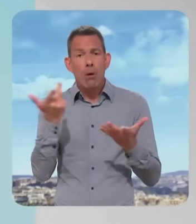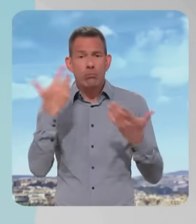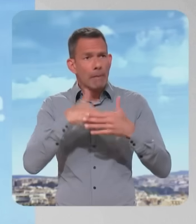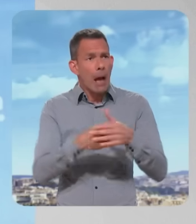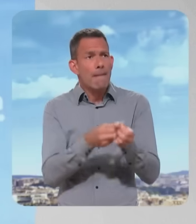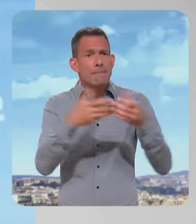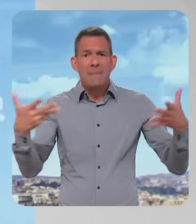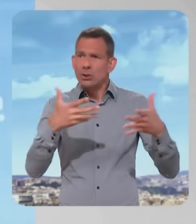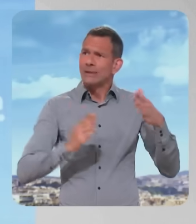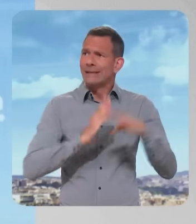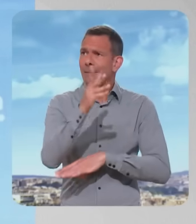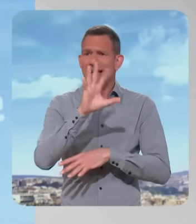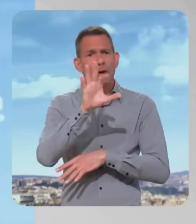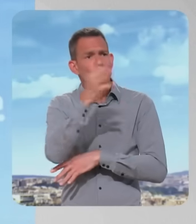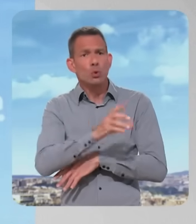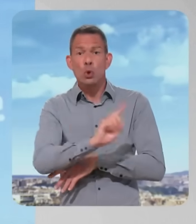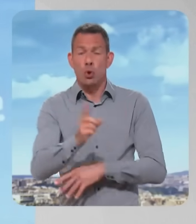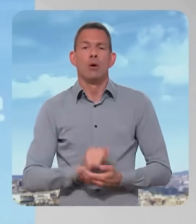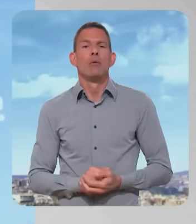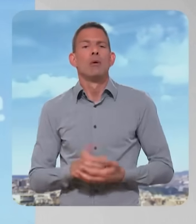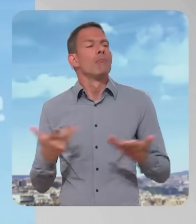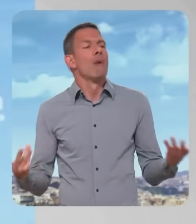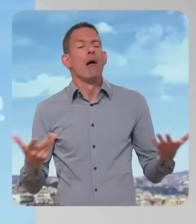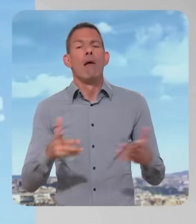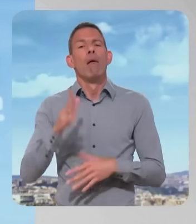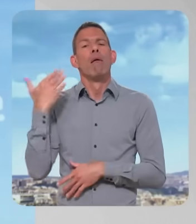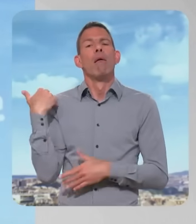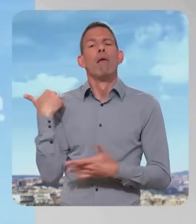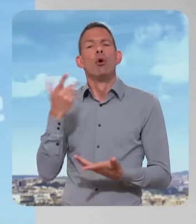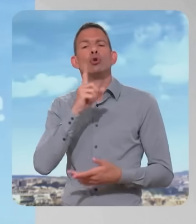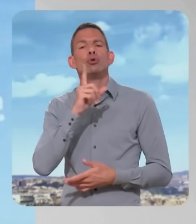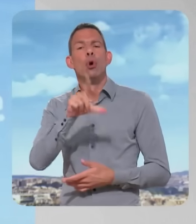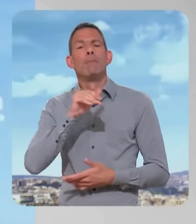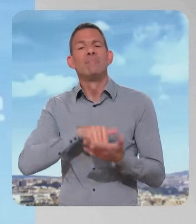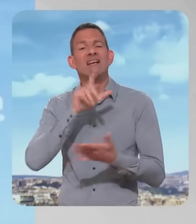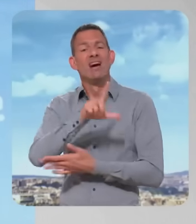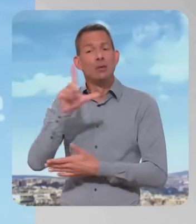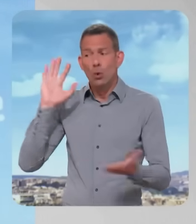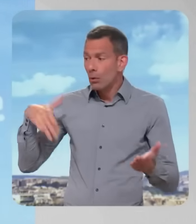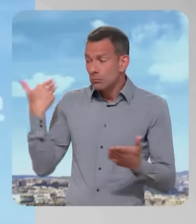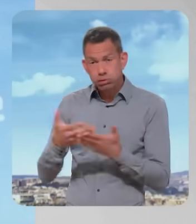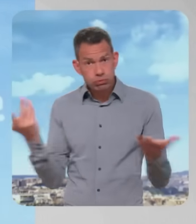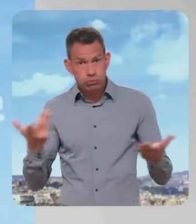Ensuite, il y aura une proposition. Evidemment que je souhaite que cette proposition fasse l'accord auprès de l'ensemble des députés.